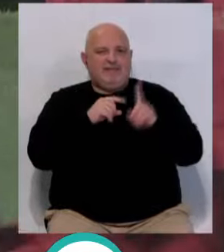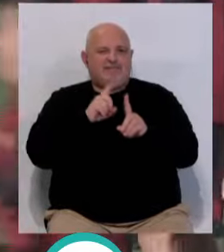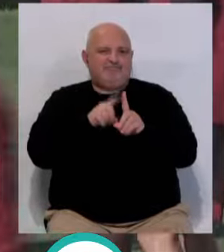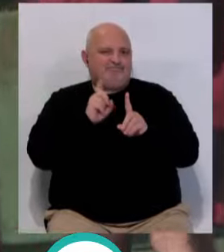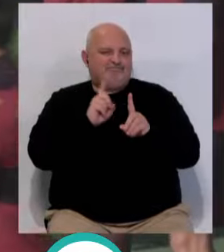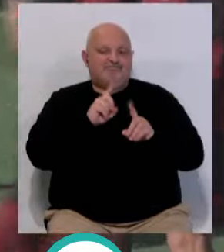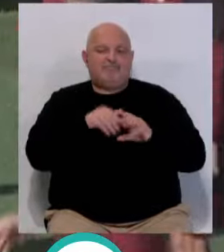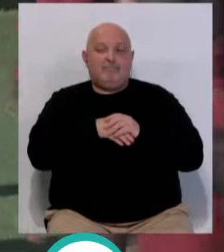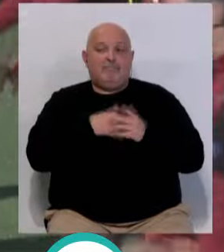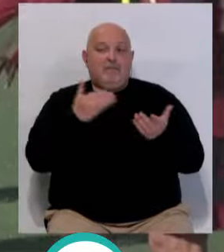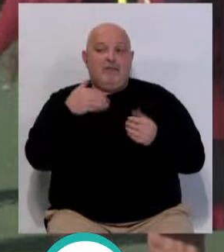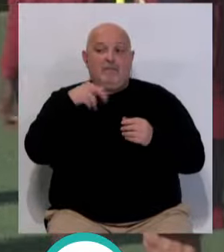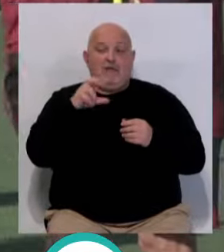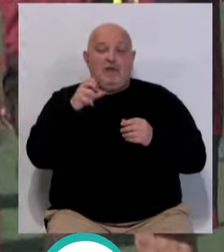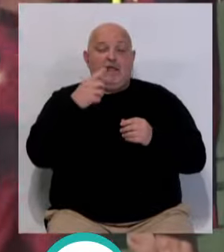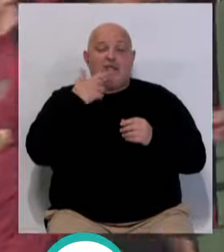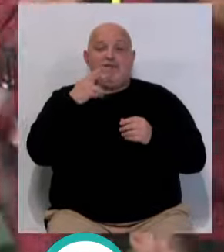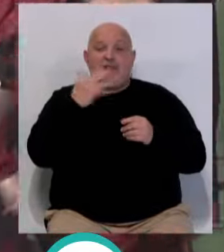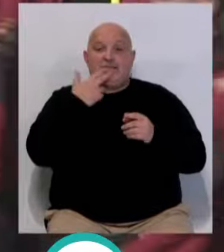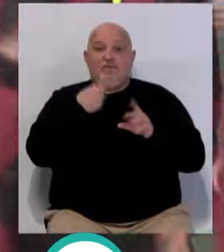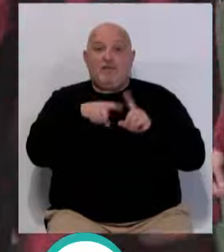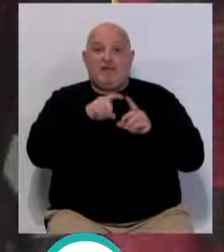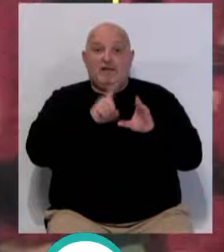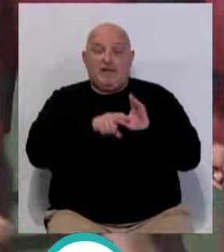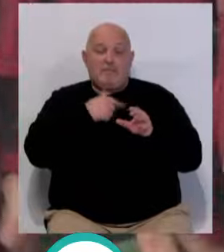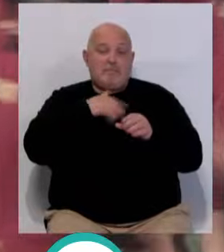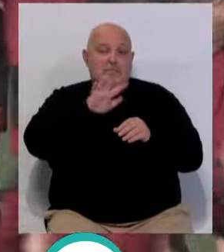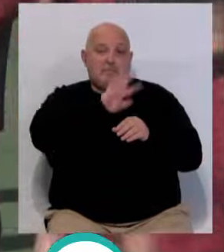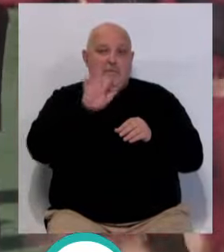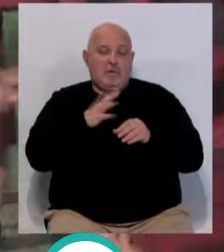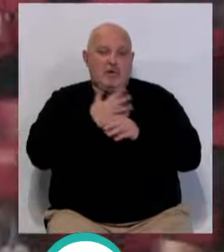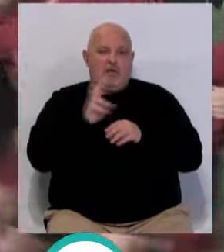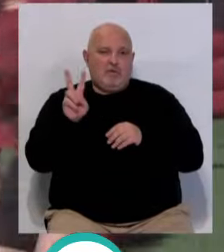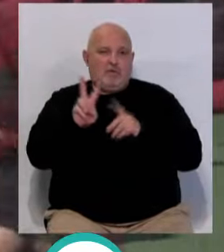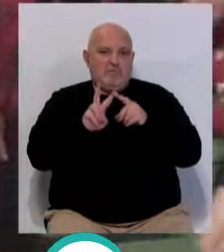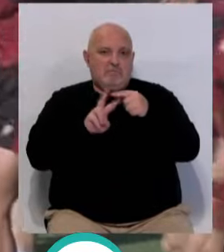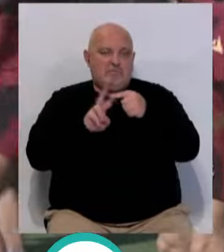m Yo creo que aunque F vuelva la convocatoria a mí me parece que van a jugar los dos puede